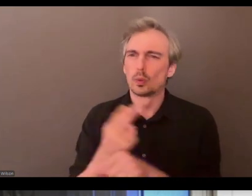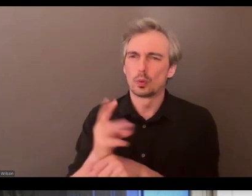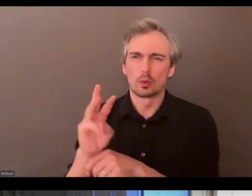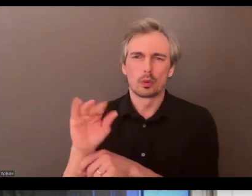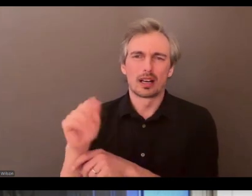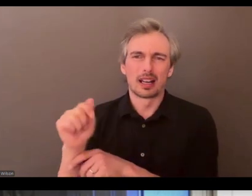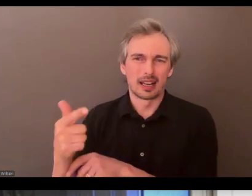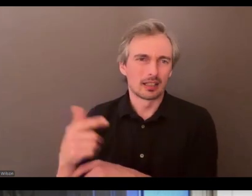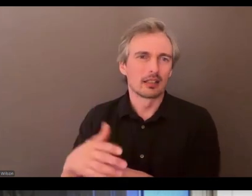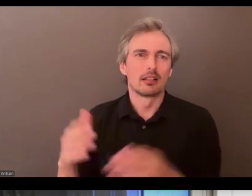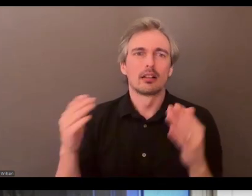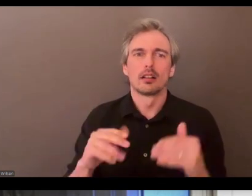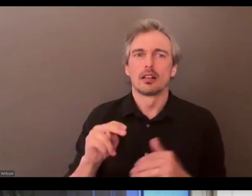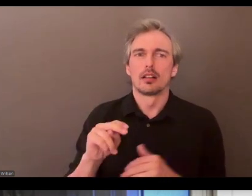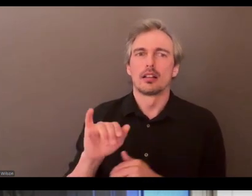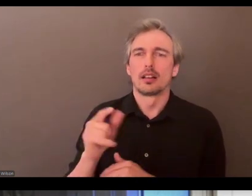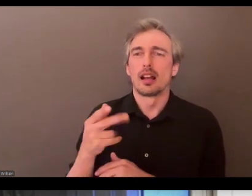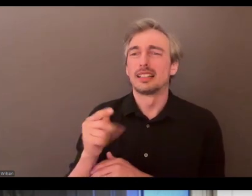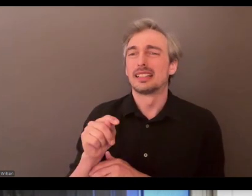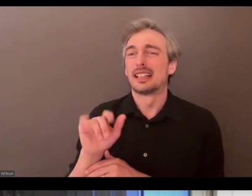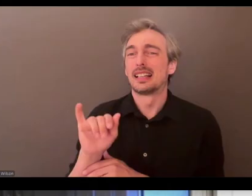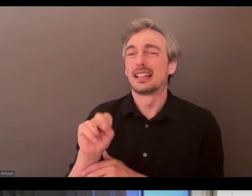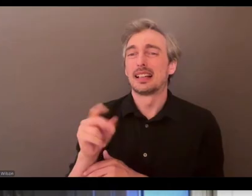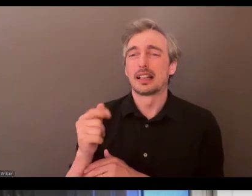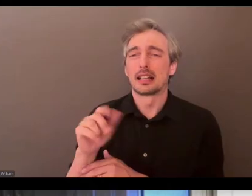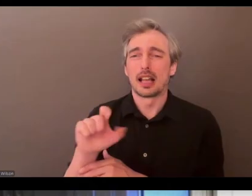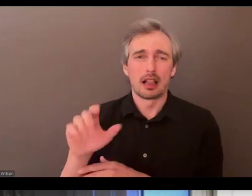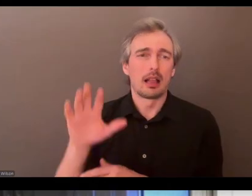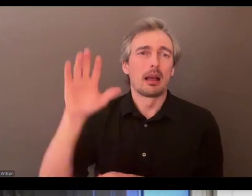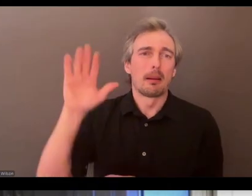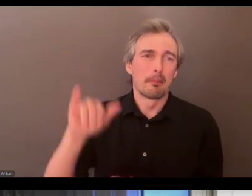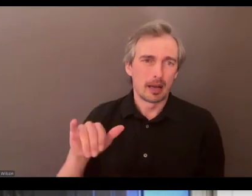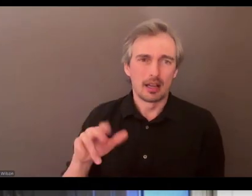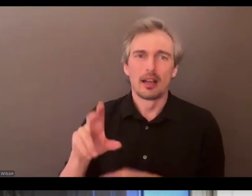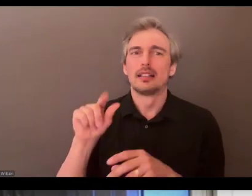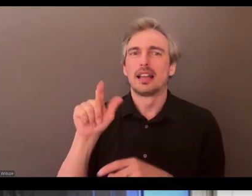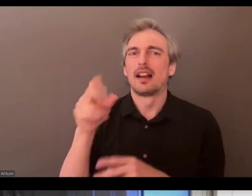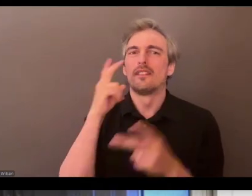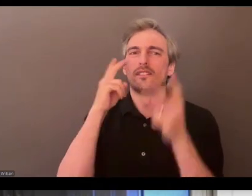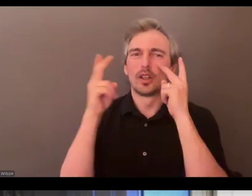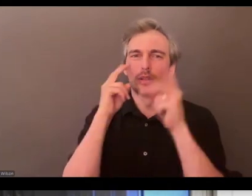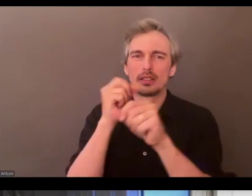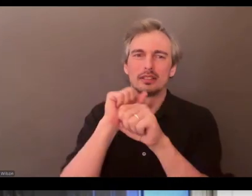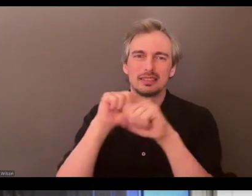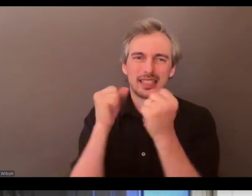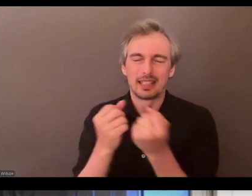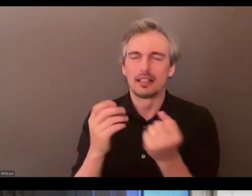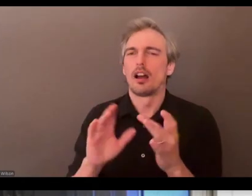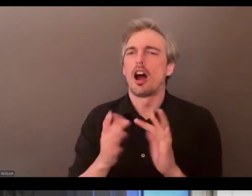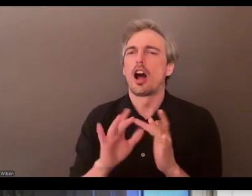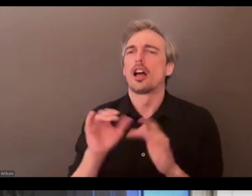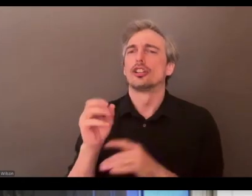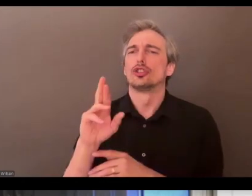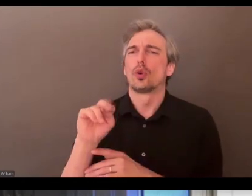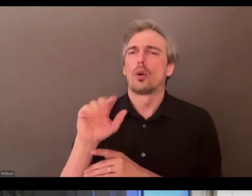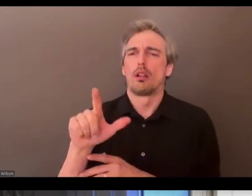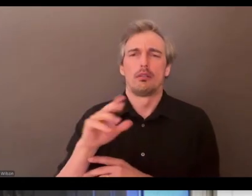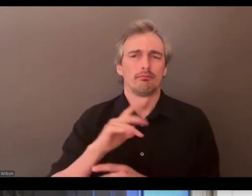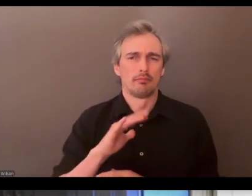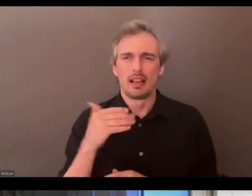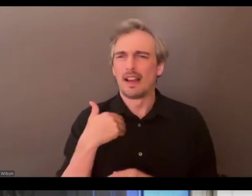Nightingaleは Data Visualization Societyによ るオンラインジャ ーナルで、多くのアクセシビリティに関する記事が掲載されています。